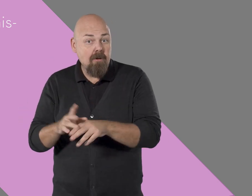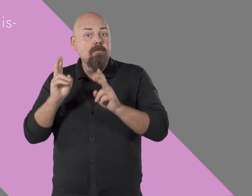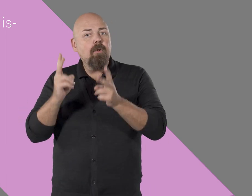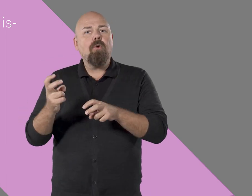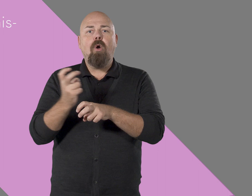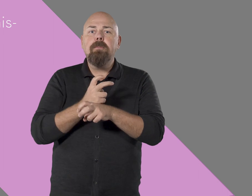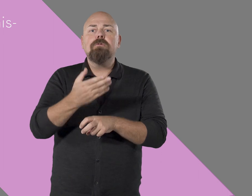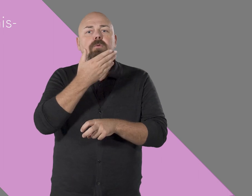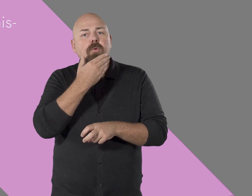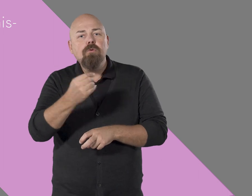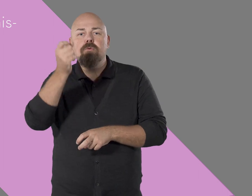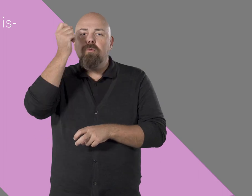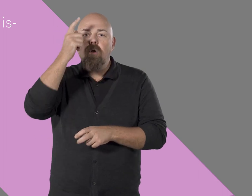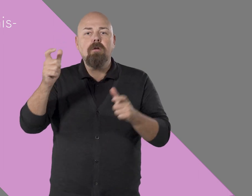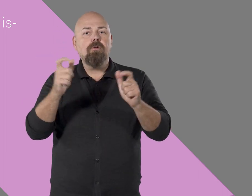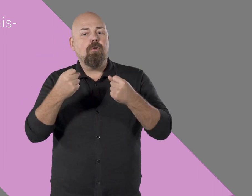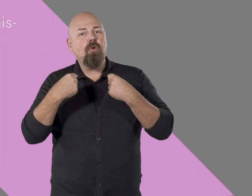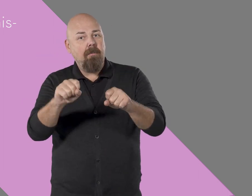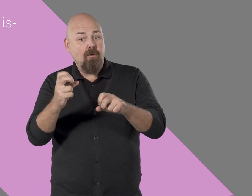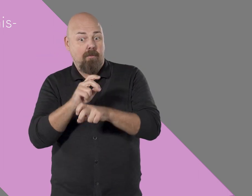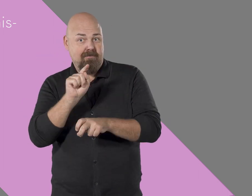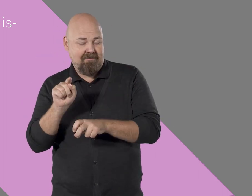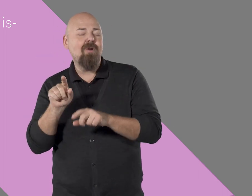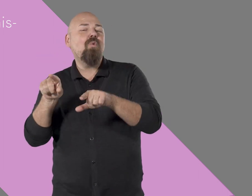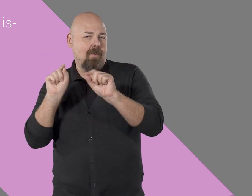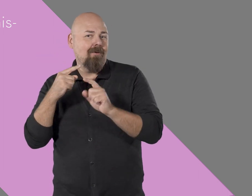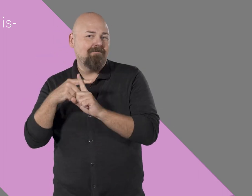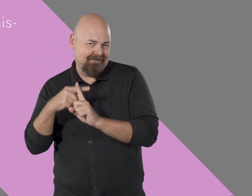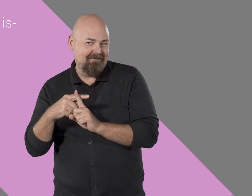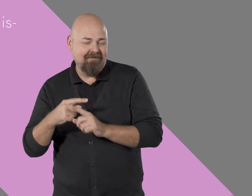sekä kokemus nuoriso-, kulttuuri- tai järjestötoiminnasta katsotaan eduksi.